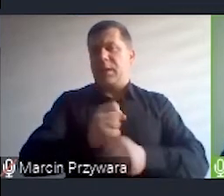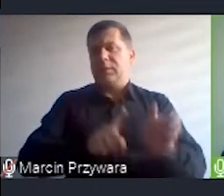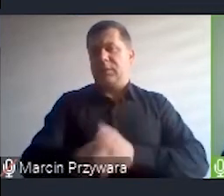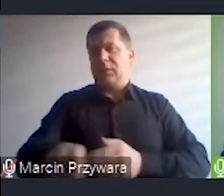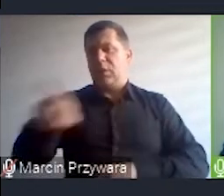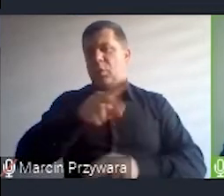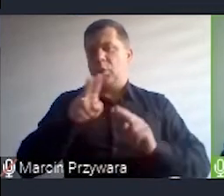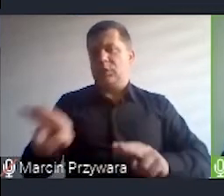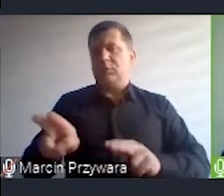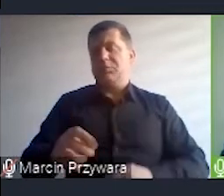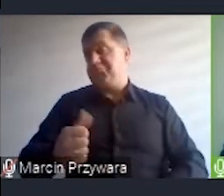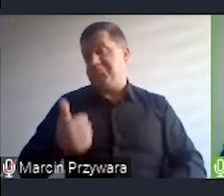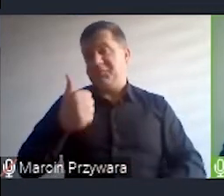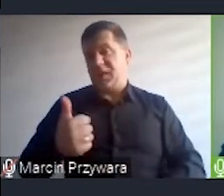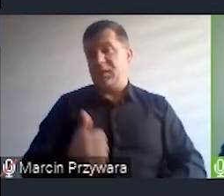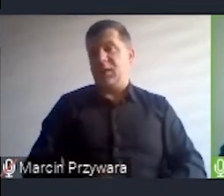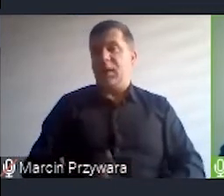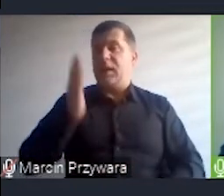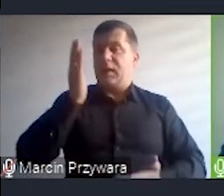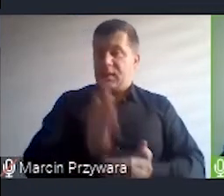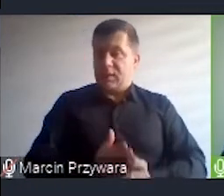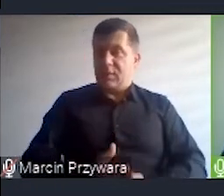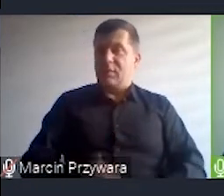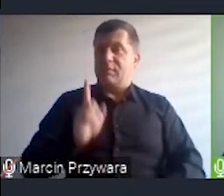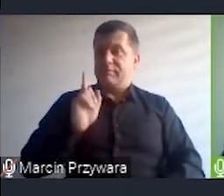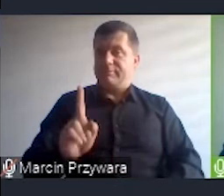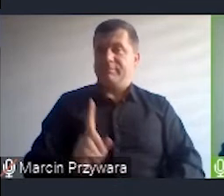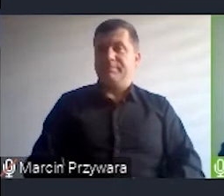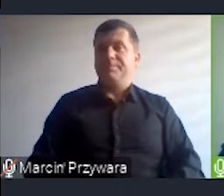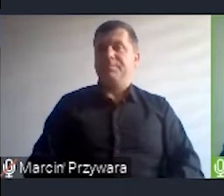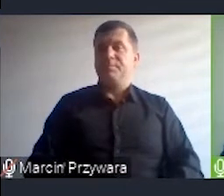No i świetnie, tylko że ten sam beneficjent,